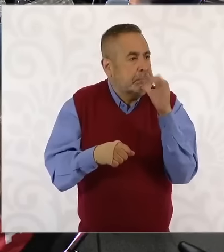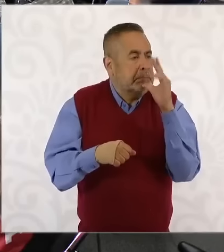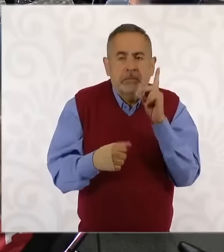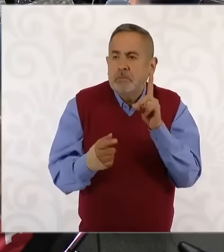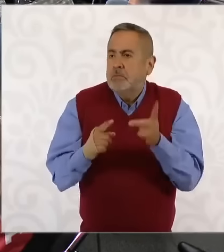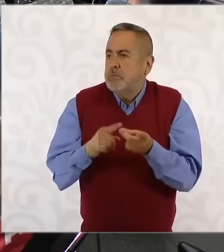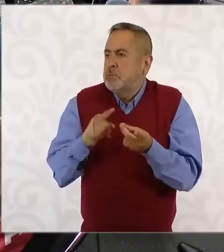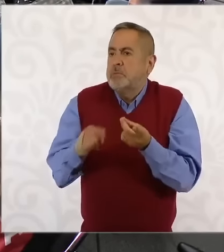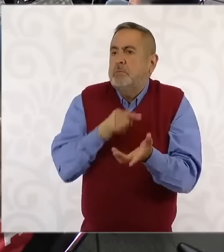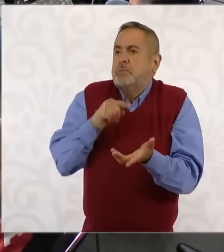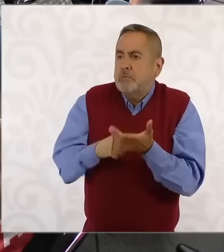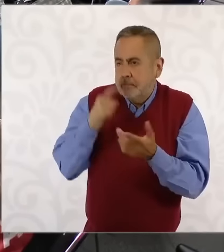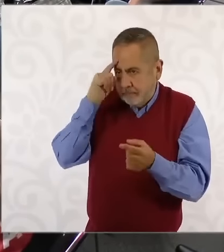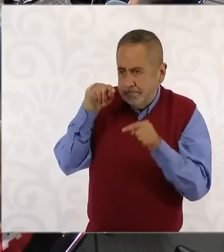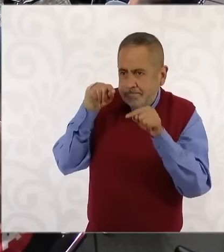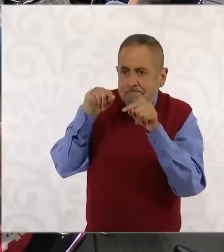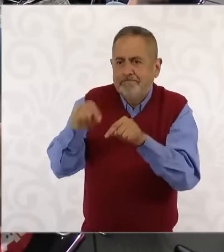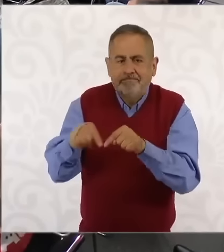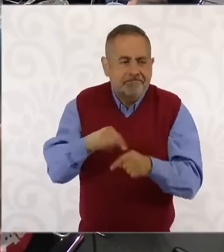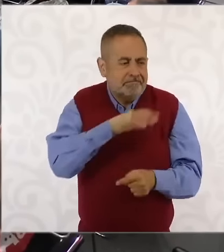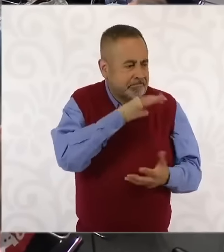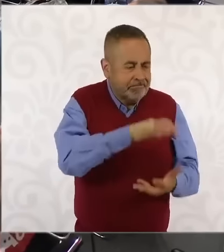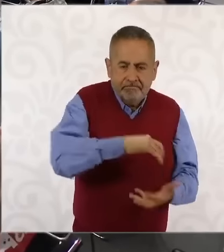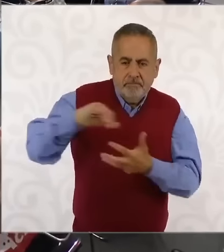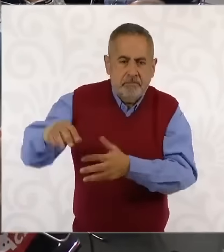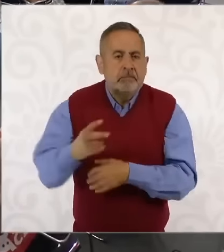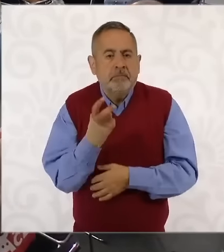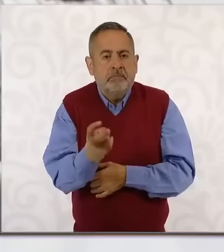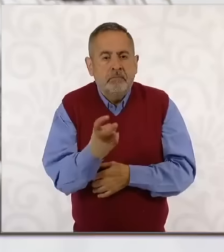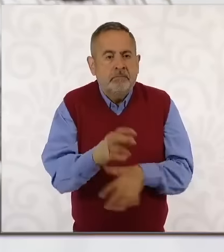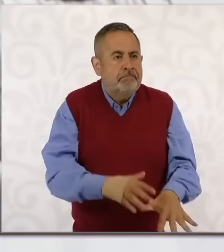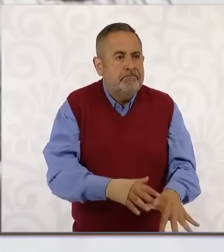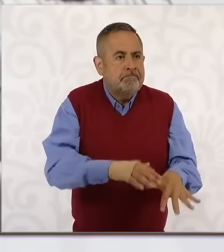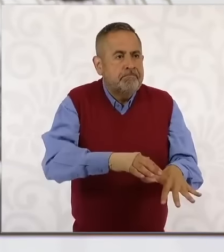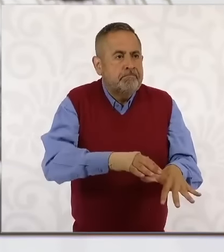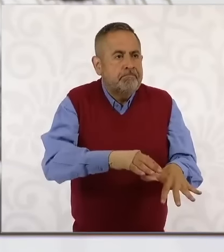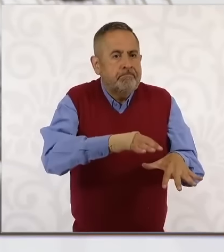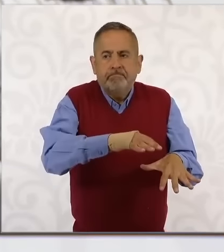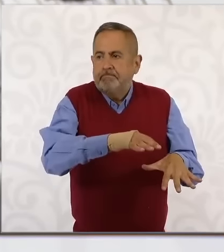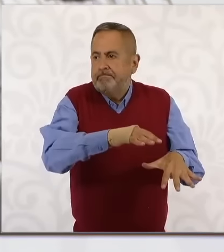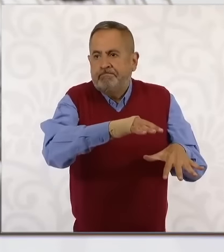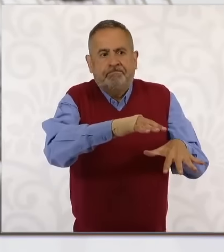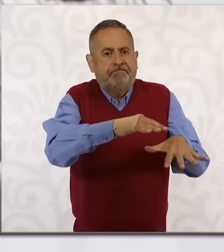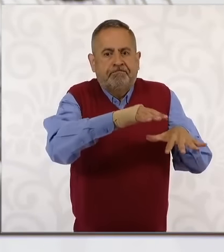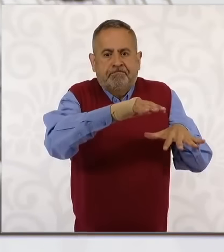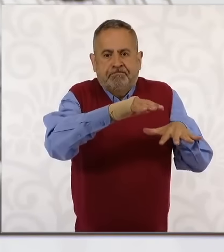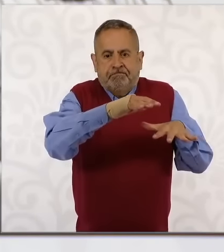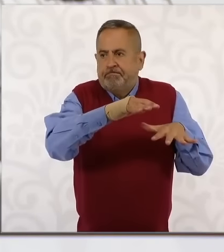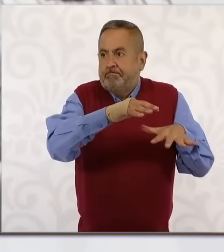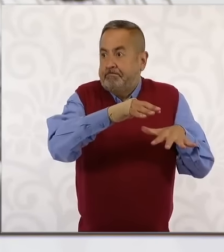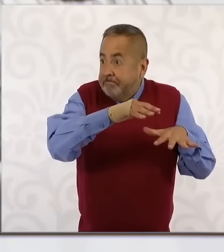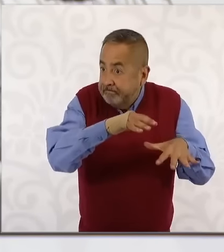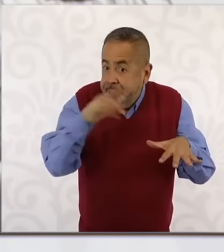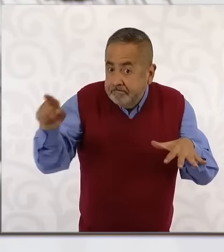por eso la basura no podía recuperarse y se fue acumulando, pero ya afortunadamente se localizaron